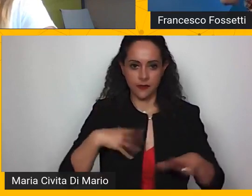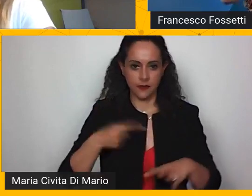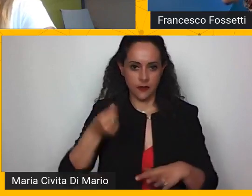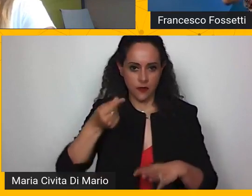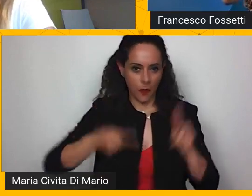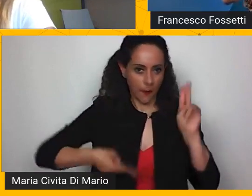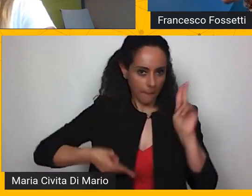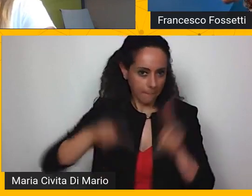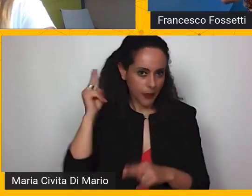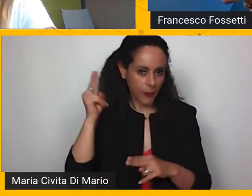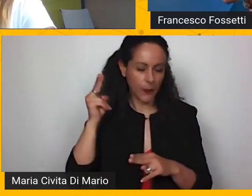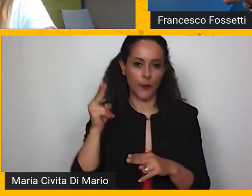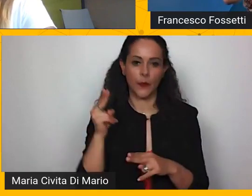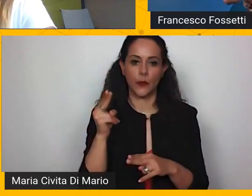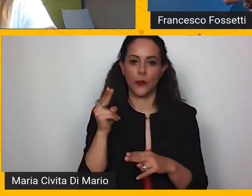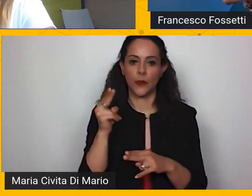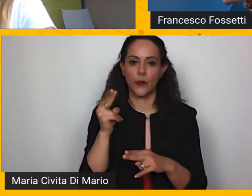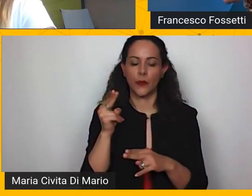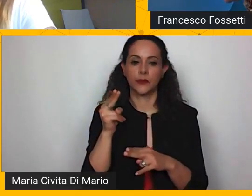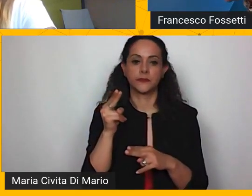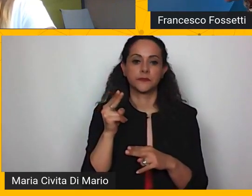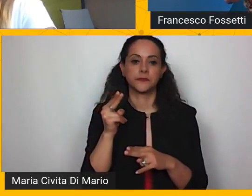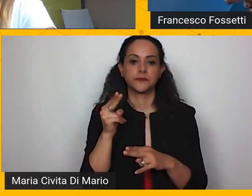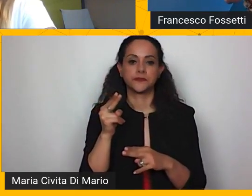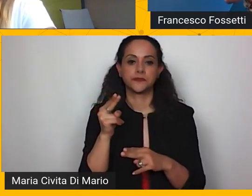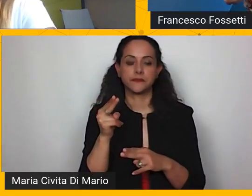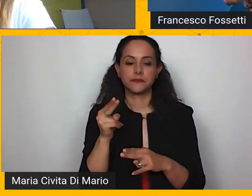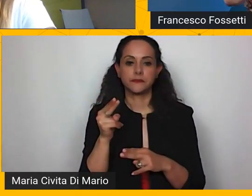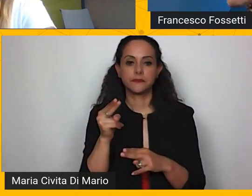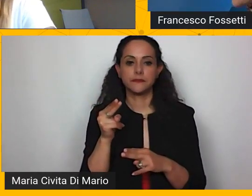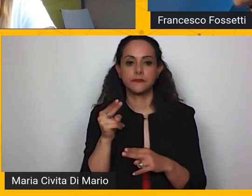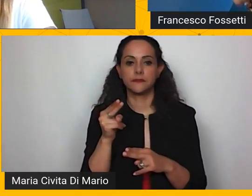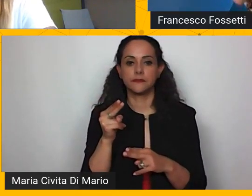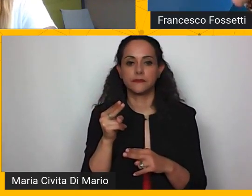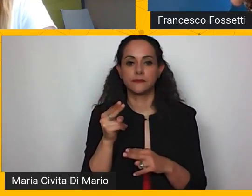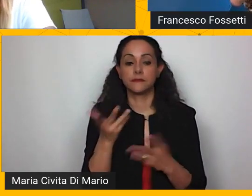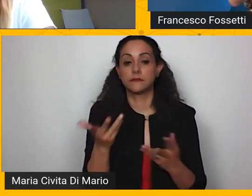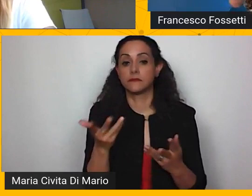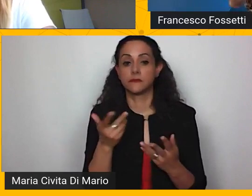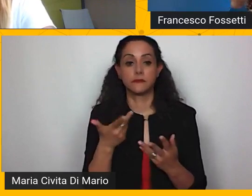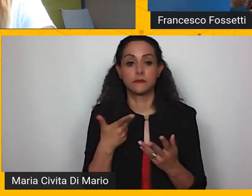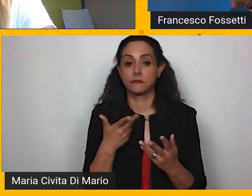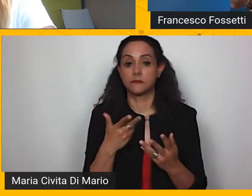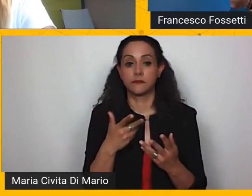più costosi quindi molto spesso